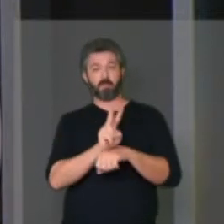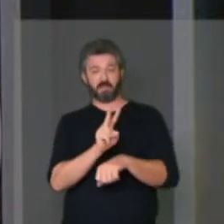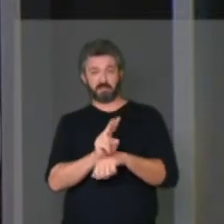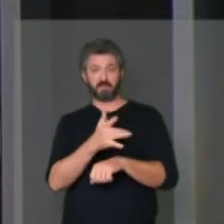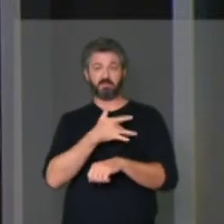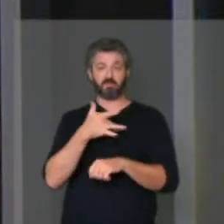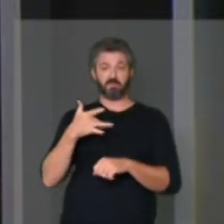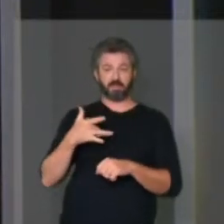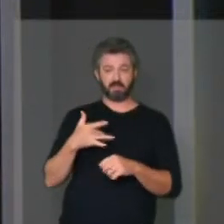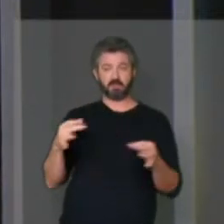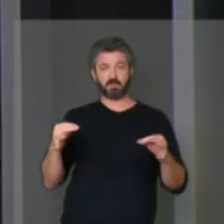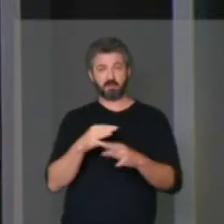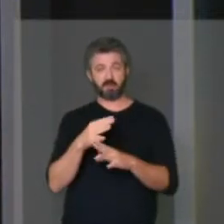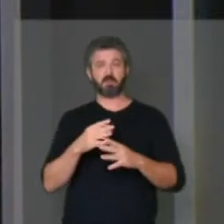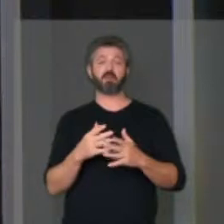SEUS BEBÊS, SEJAM CONCEDIDAS A EXTENSÃO DE BENEFÍCIOS